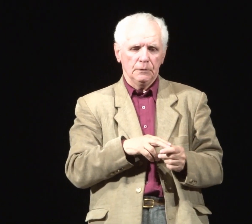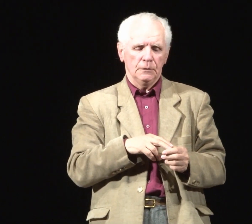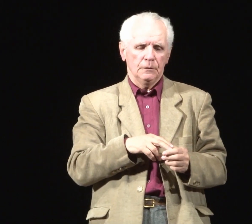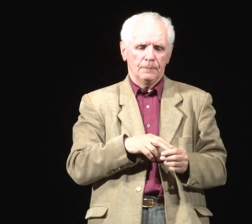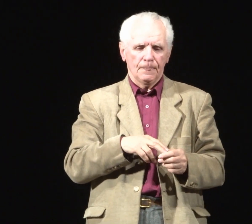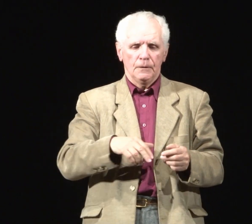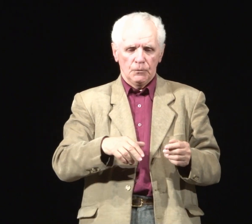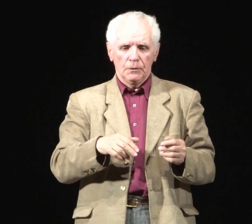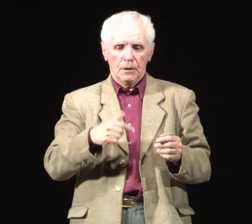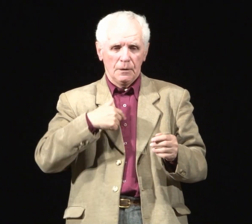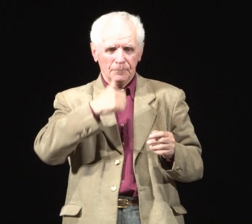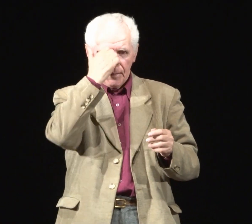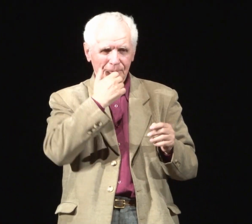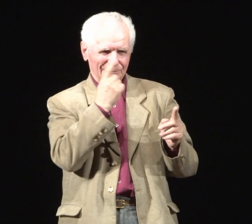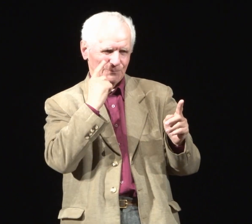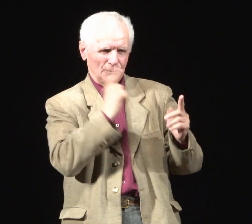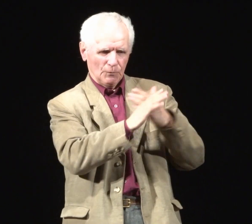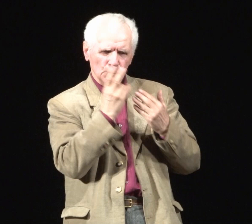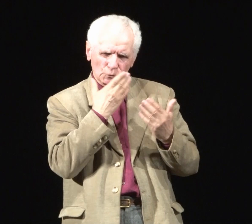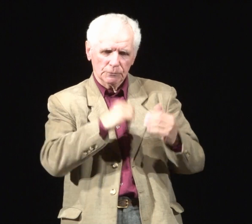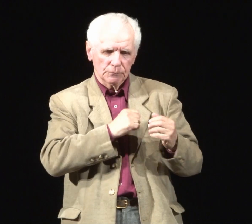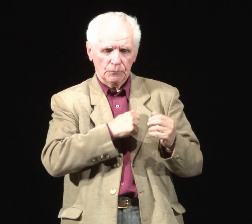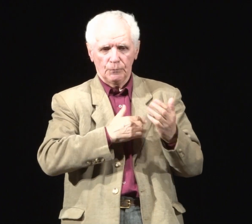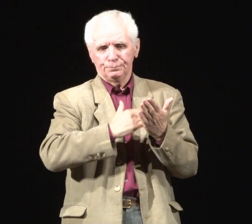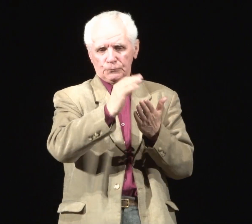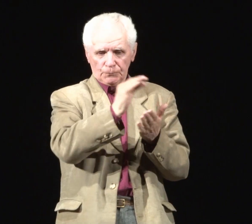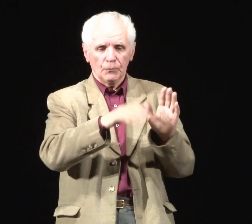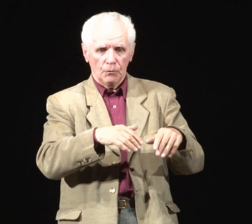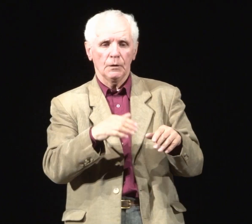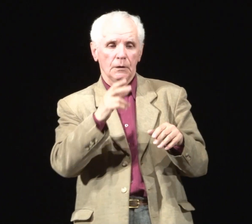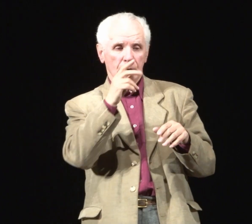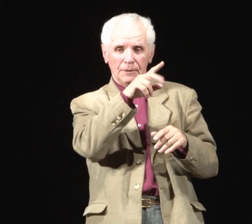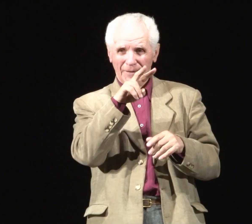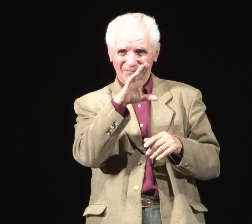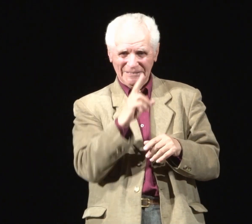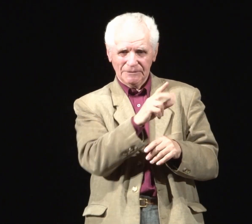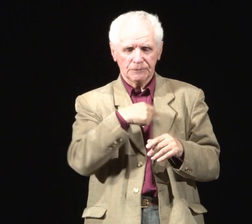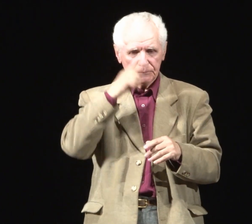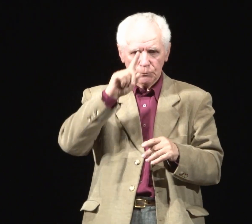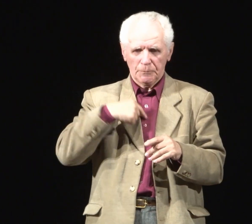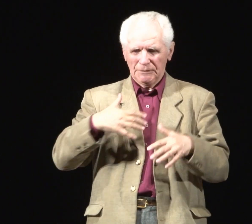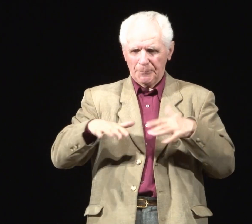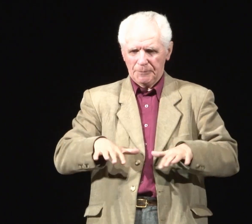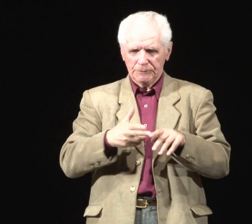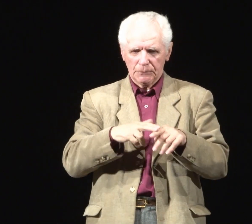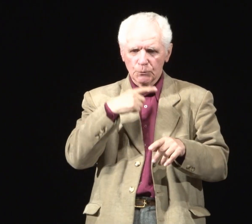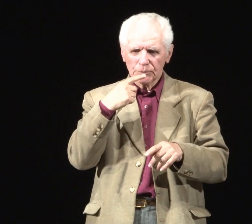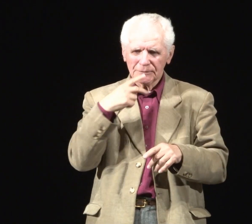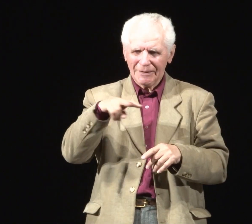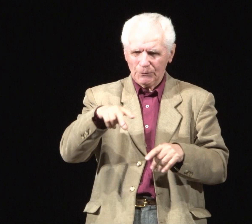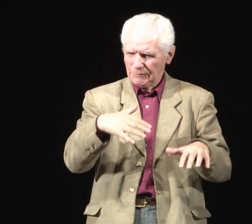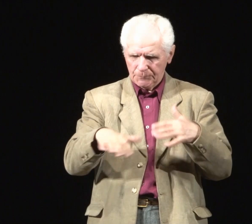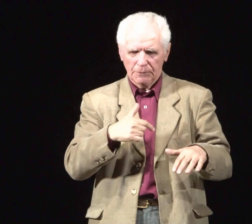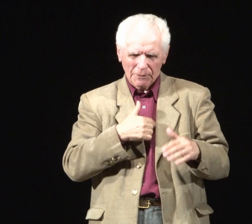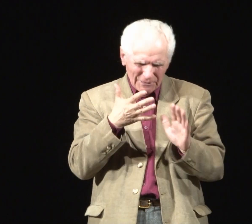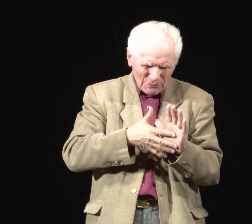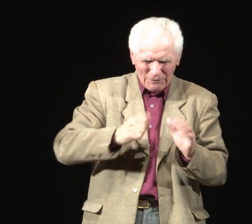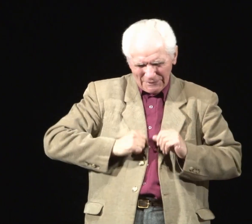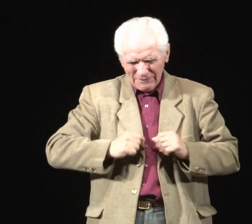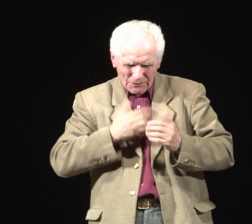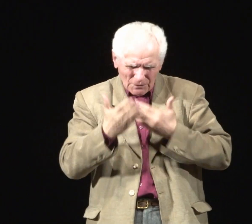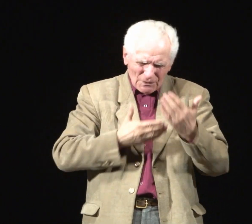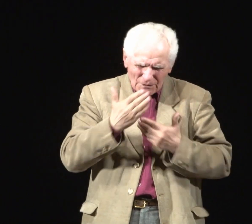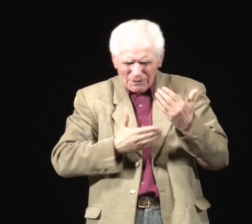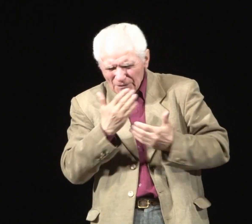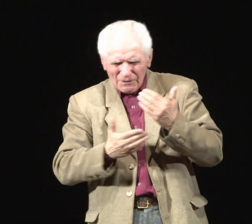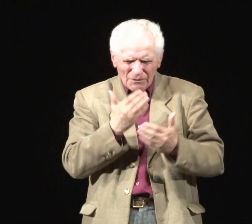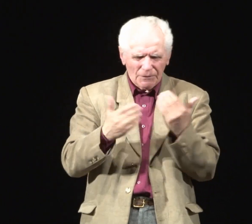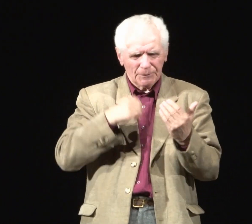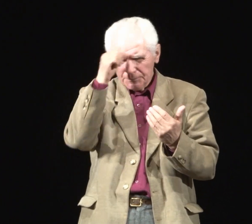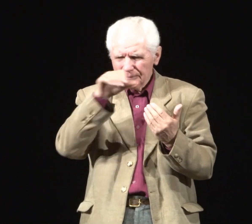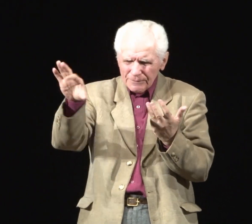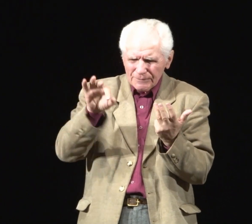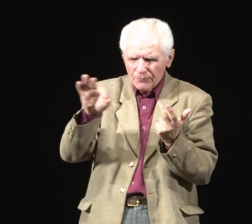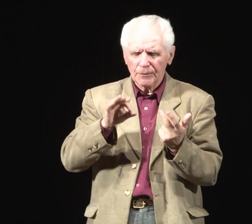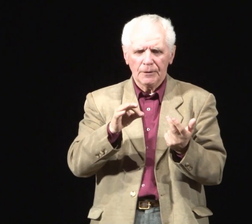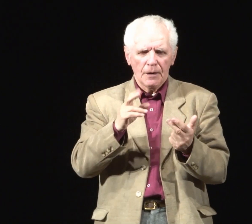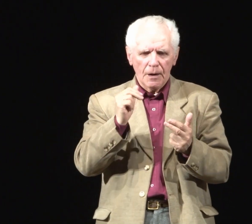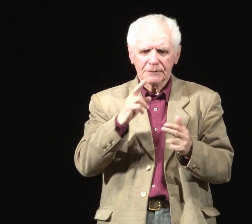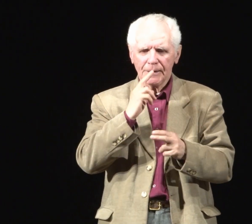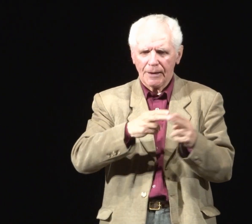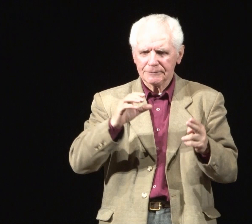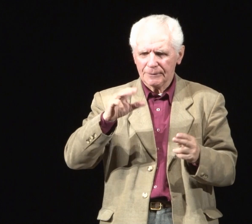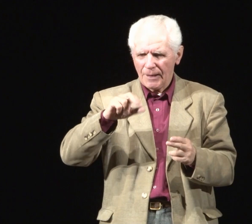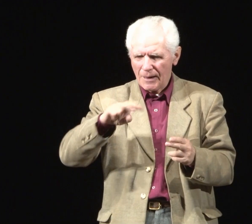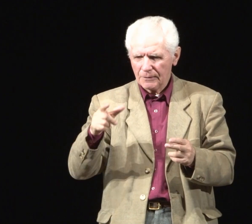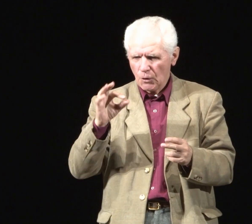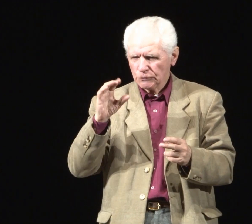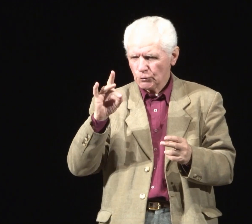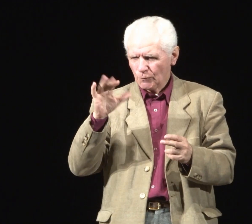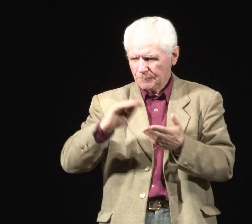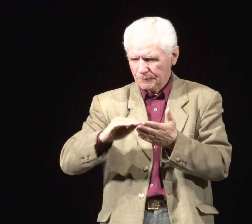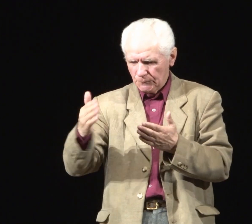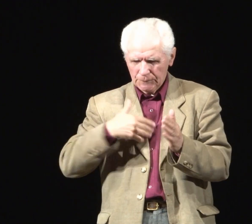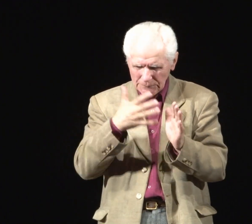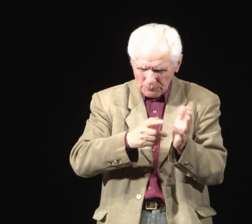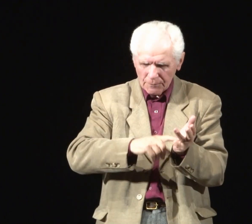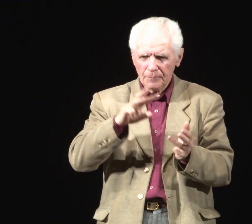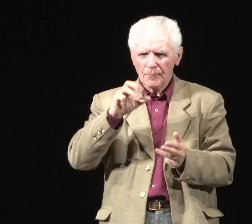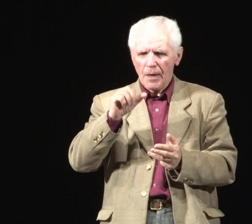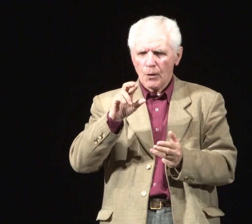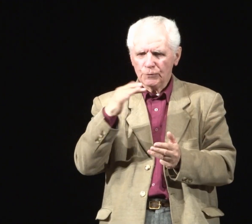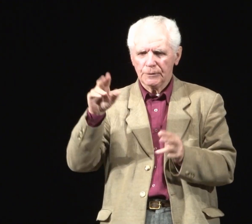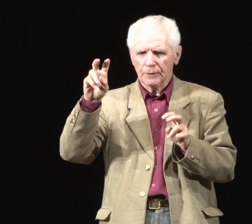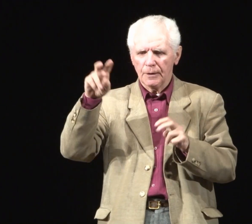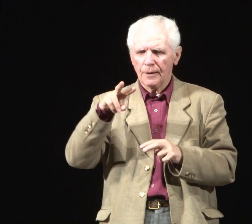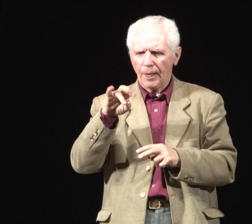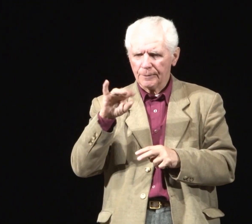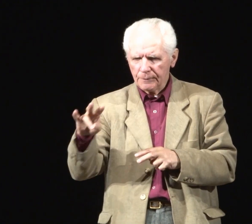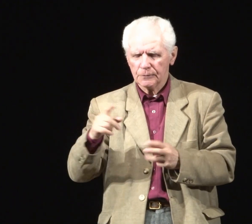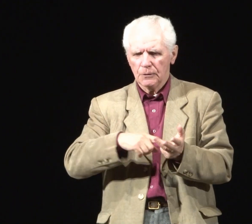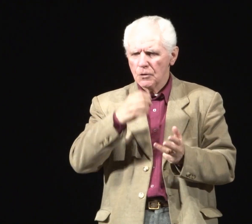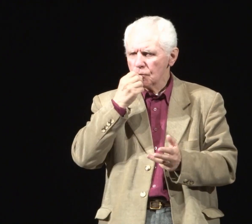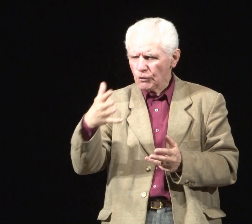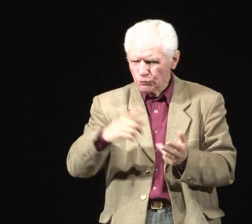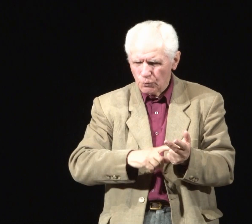Позже, благодаря друзьям и ЛВЦ, я начал читать, заниматься, изучал "Как закалялась сталь" Островского, Маяковского